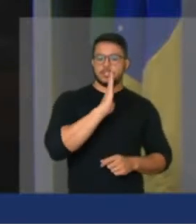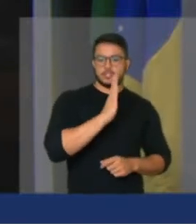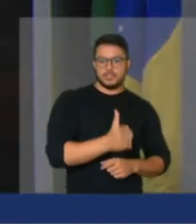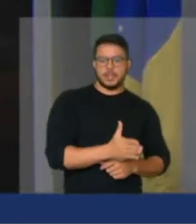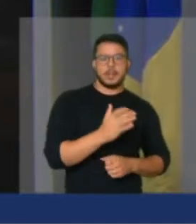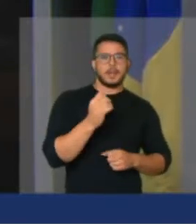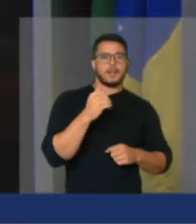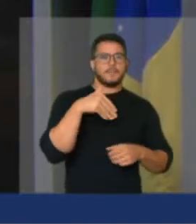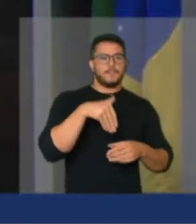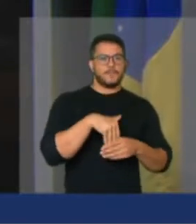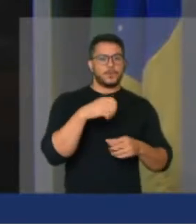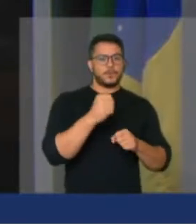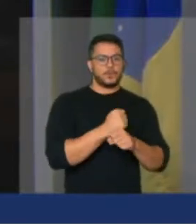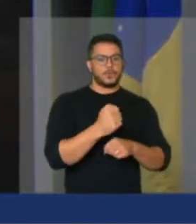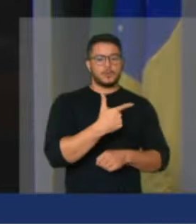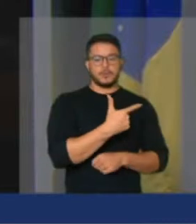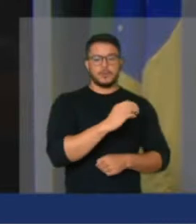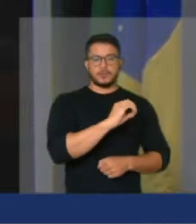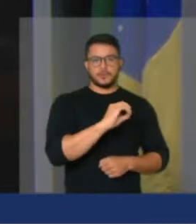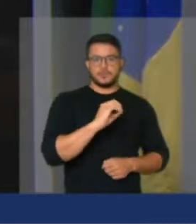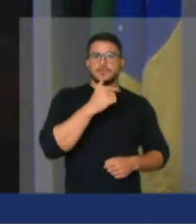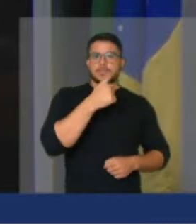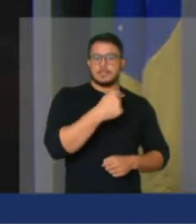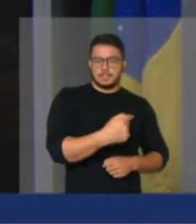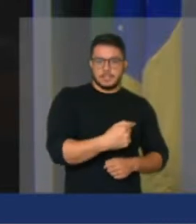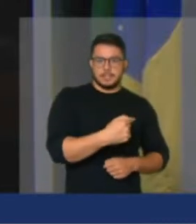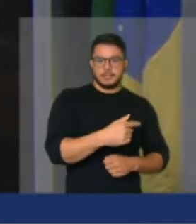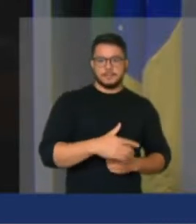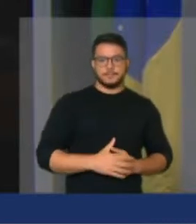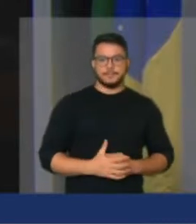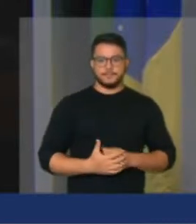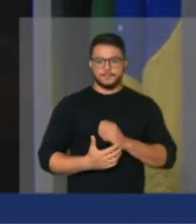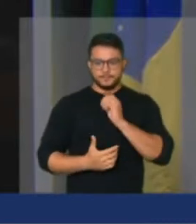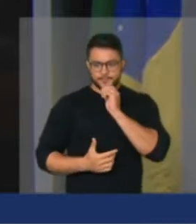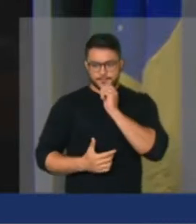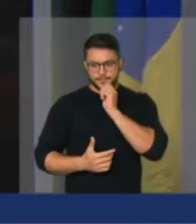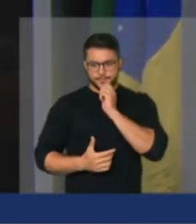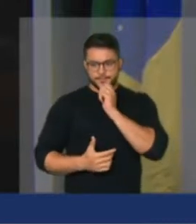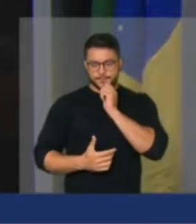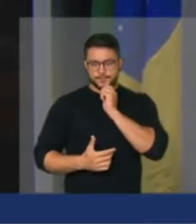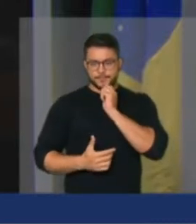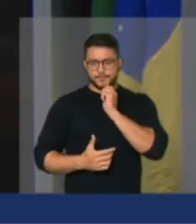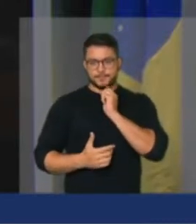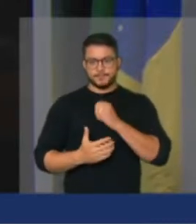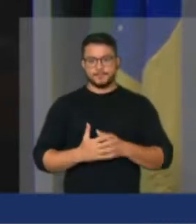2007, QUE FOI UM PROJETO DE PEC DE NOSSA AUTORIA, QUE FOI APROVADO QUASE PELA UNANIMIDADE DESTA CASA. O